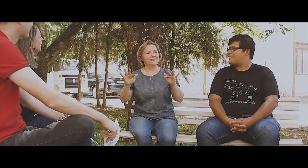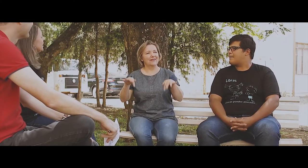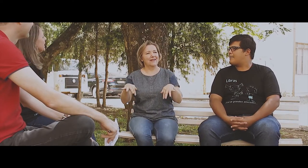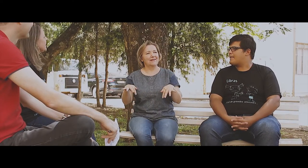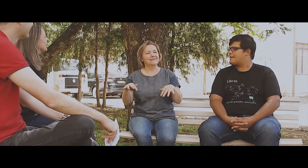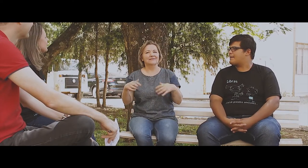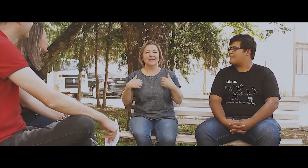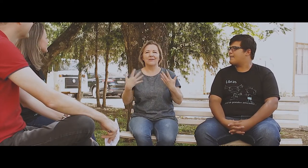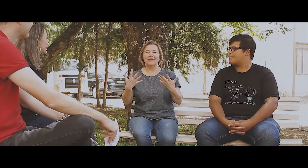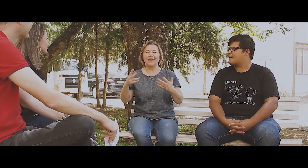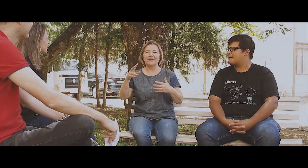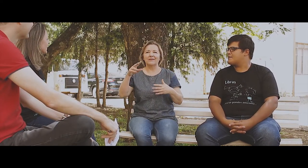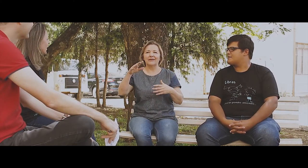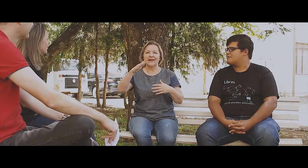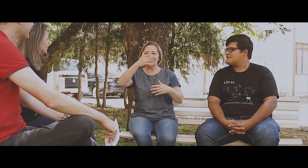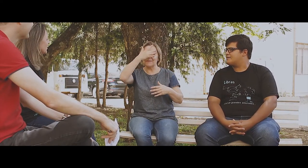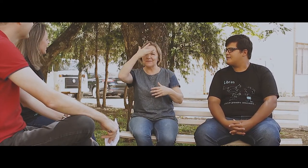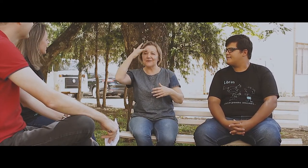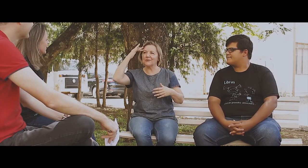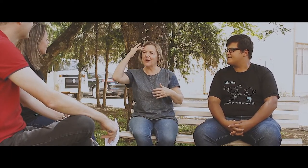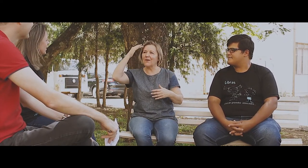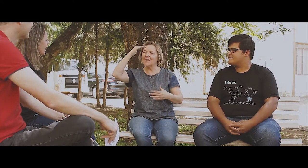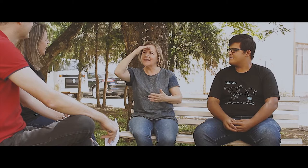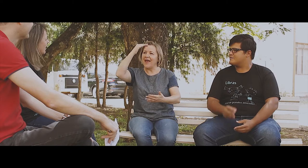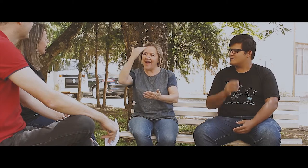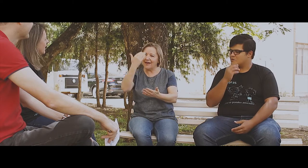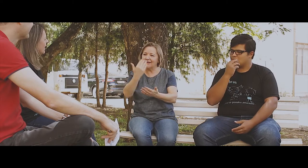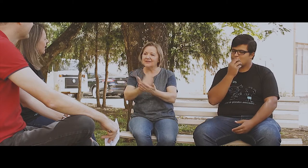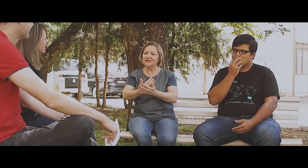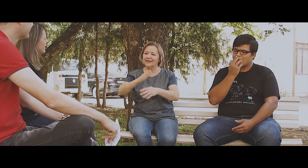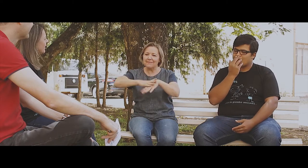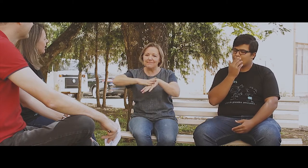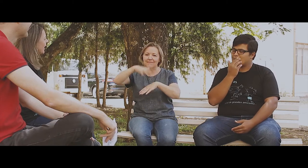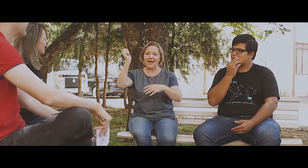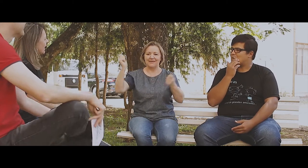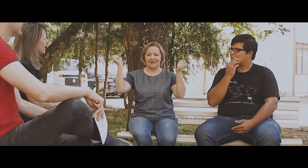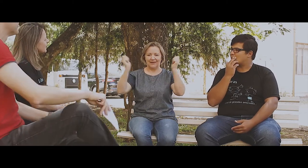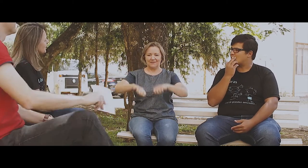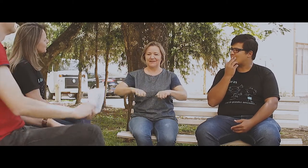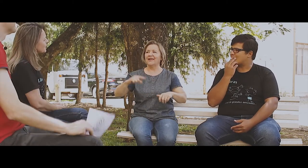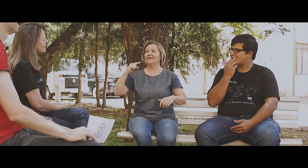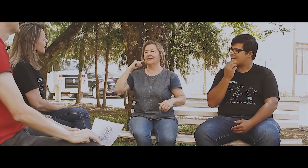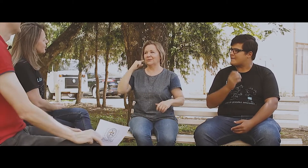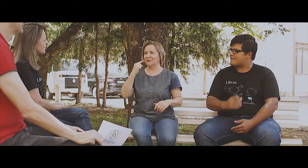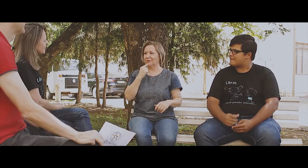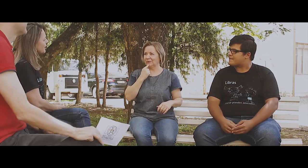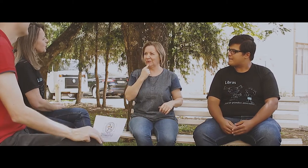Então, a mensagem final que eu gostaria de deixar é que as pessoas acreditem que